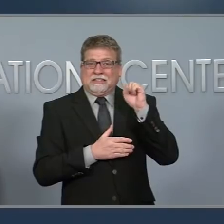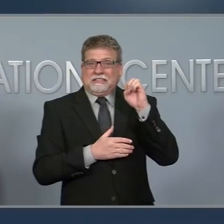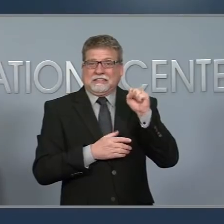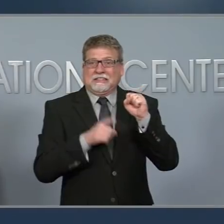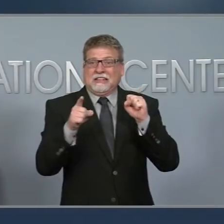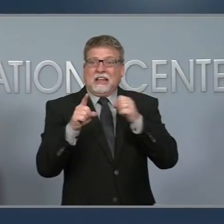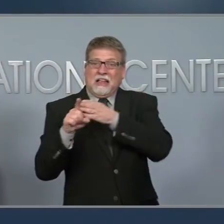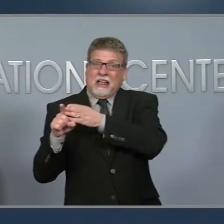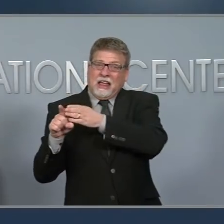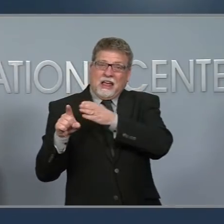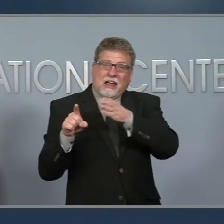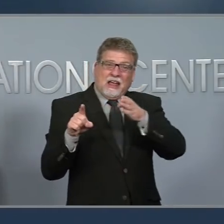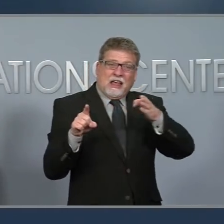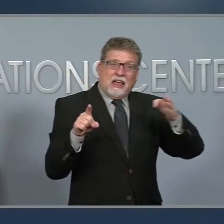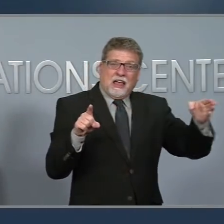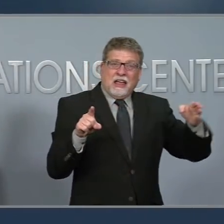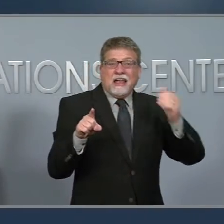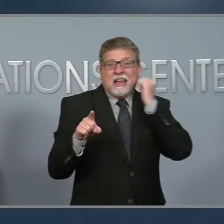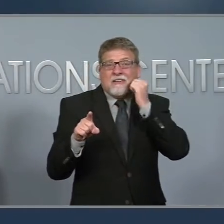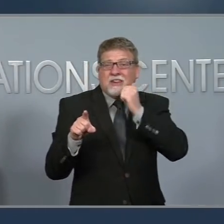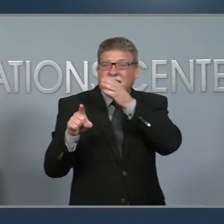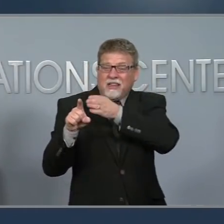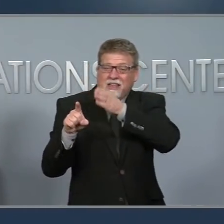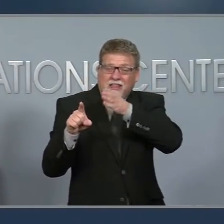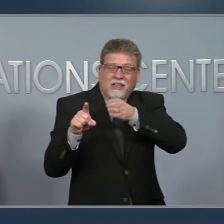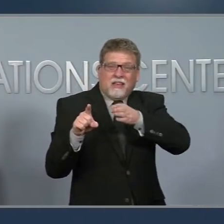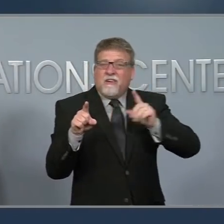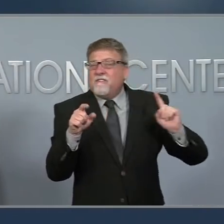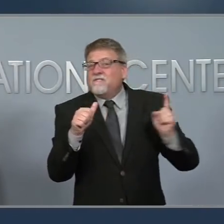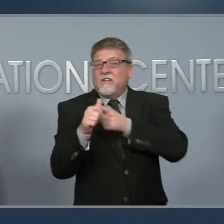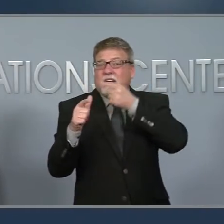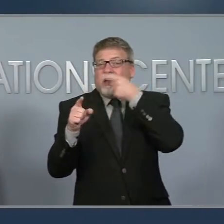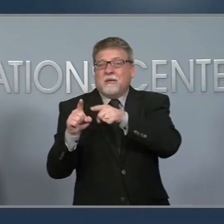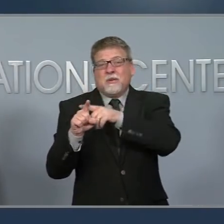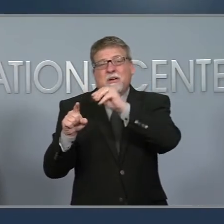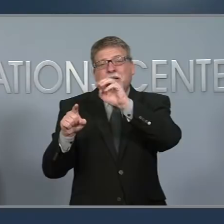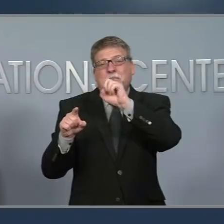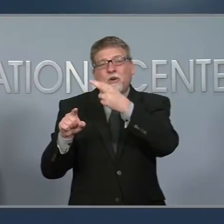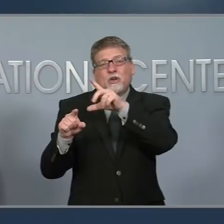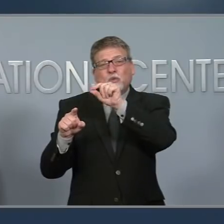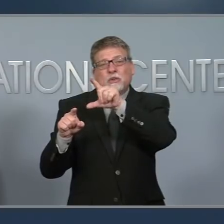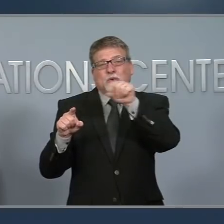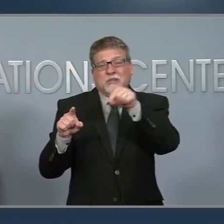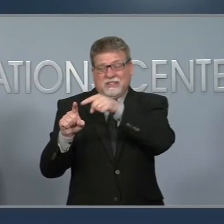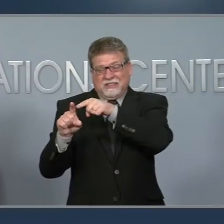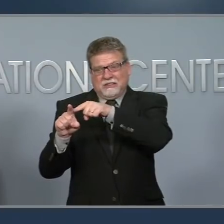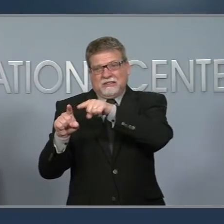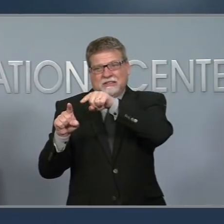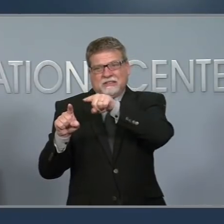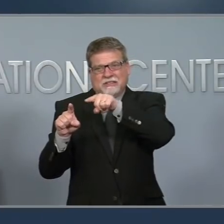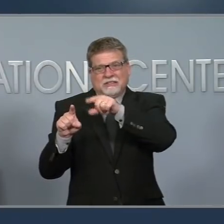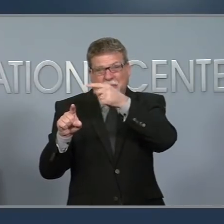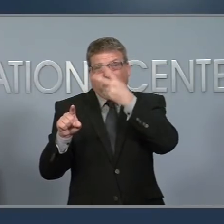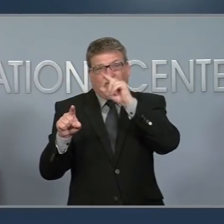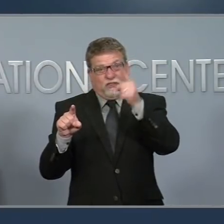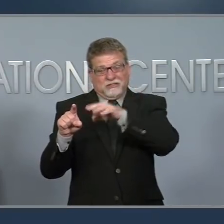similares a covid esa es buena señal.